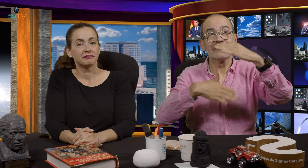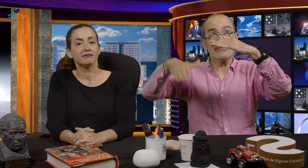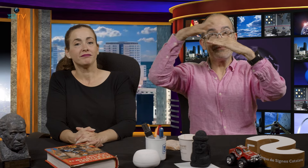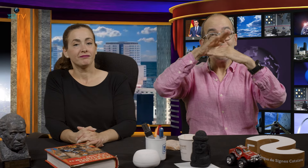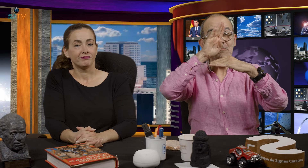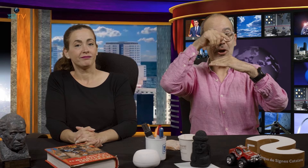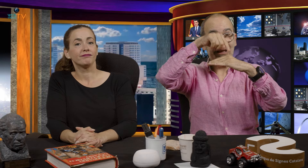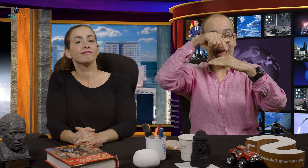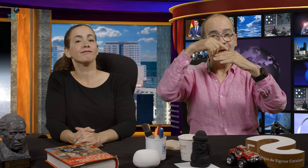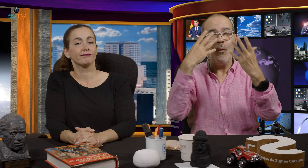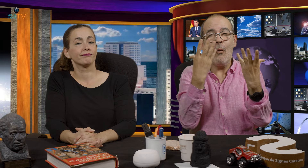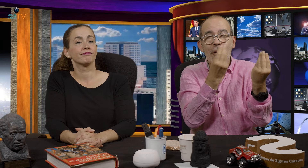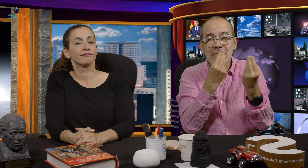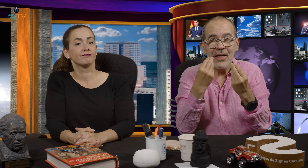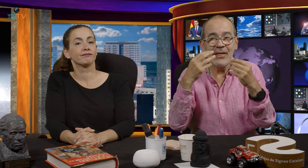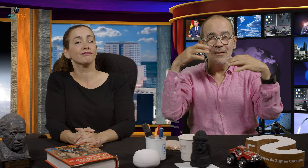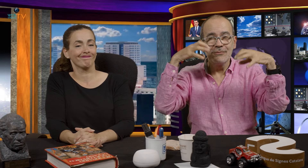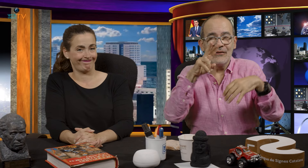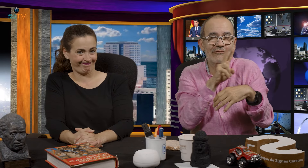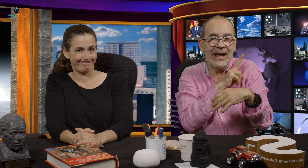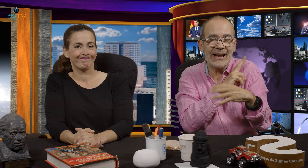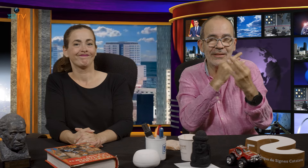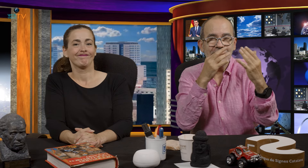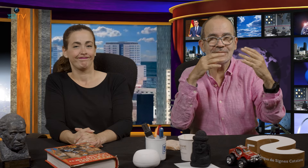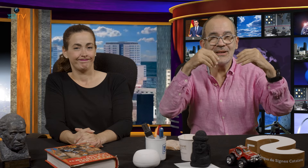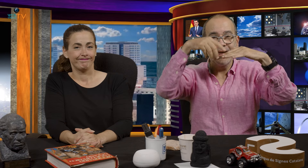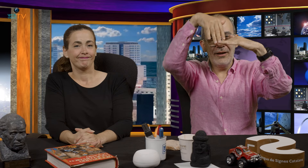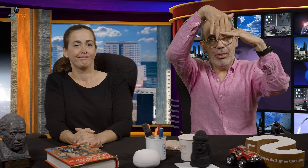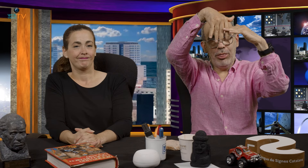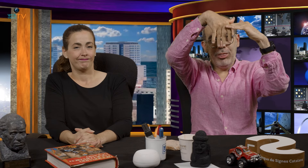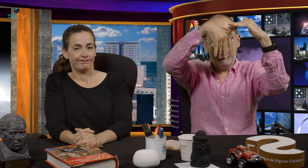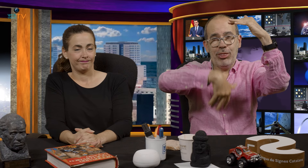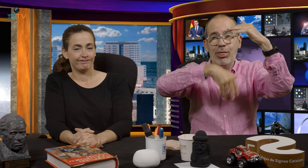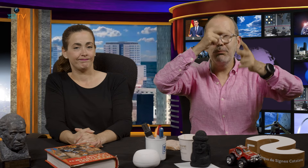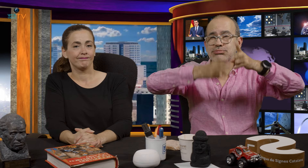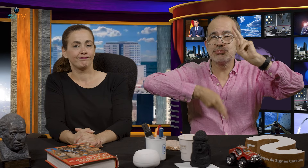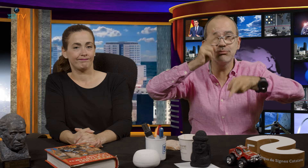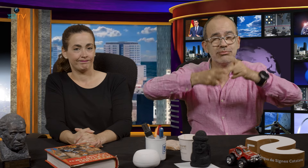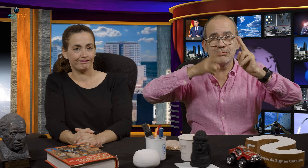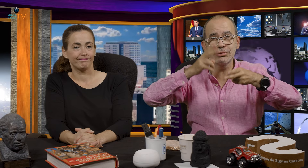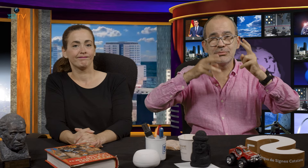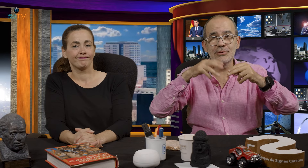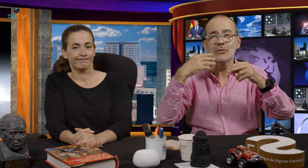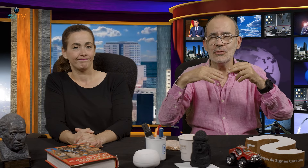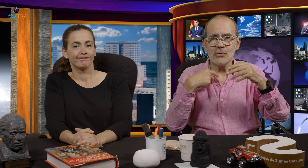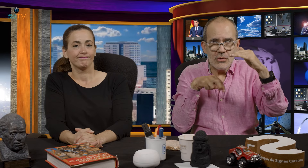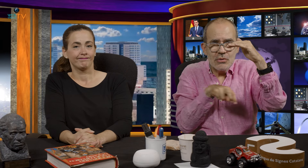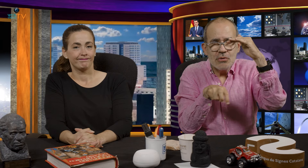Esto es debido a se filtraba la humedad de la montaña y la vegetación de justo encima de la cueva, simulando esta lluvia.